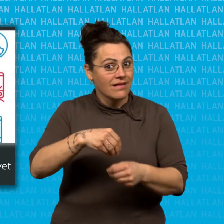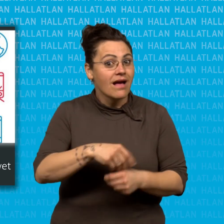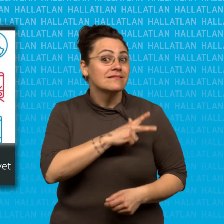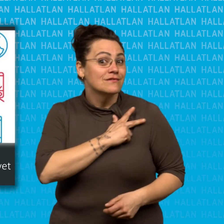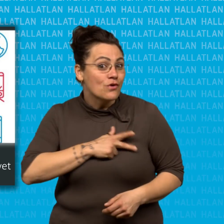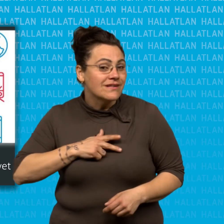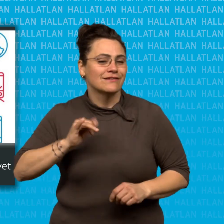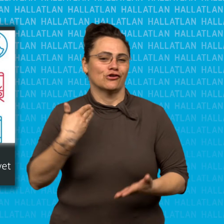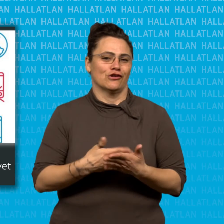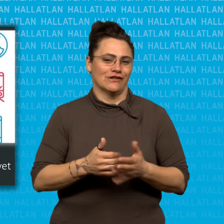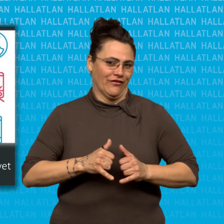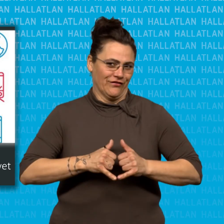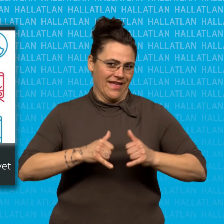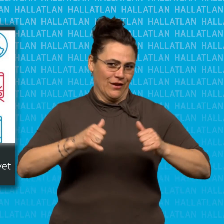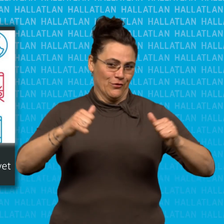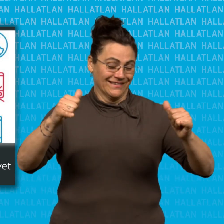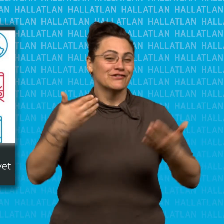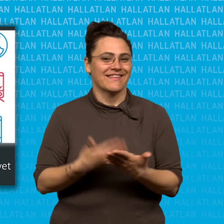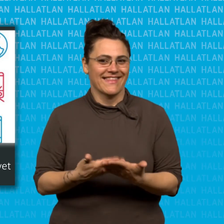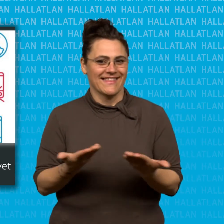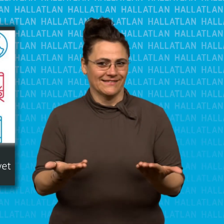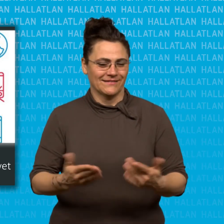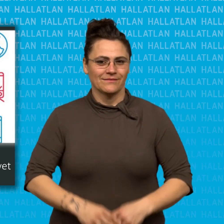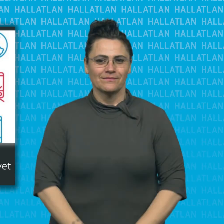ami nagy eredmény mind a szociális, mind a gazdasági fejlődés szempontjából, mondta.